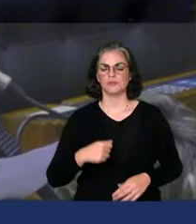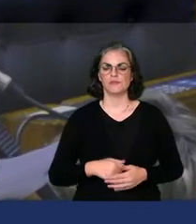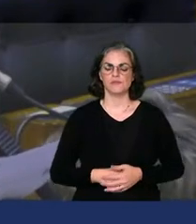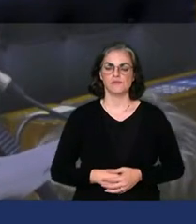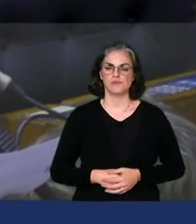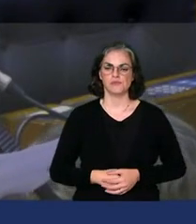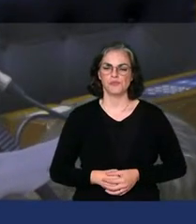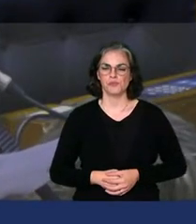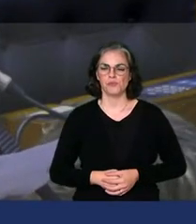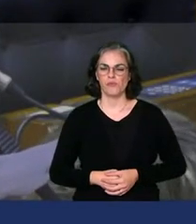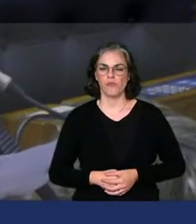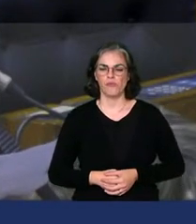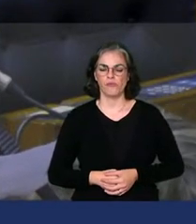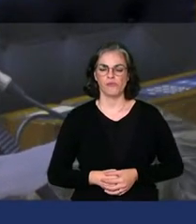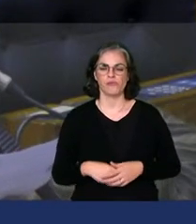NUM PRAZO MÁXIMO DE 90 DIAS,